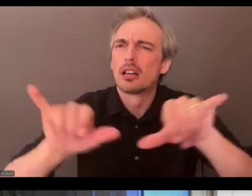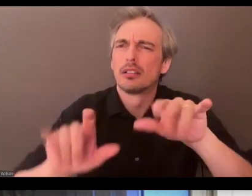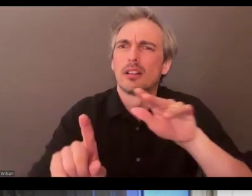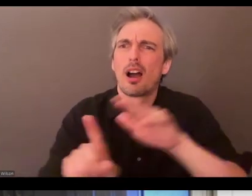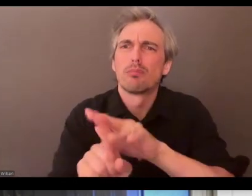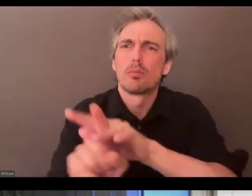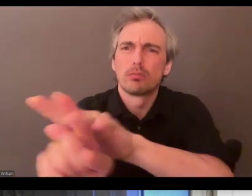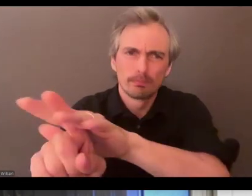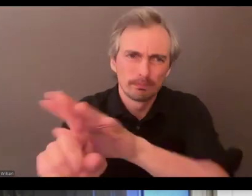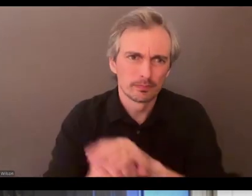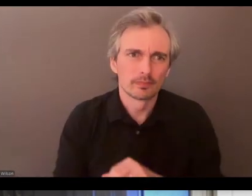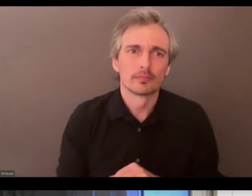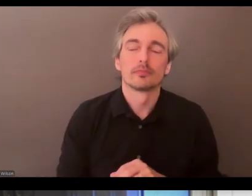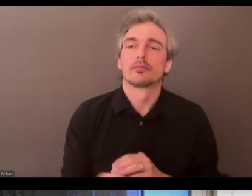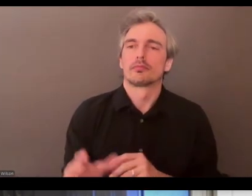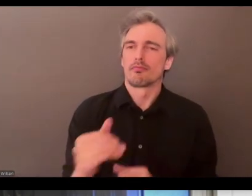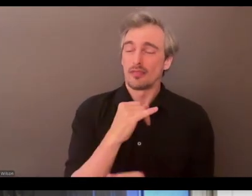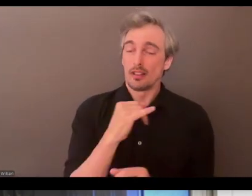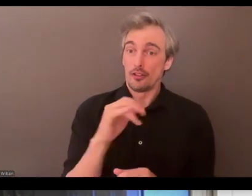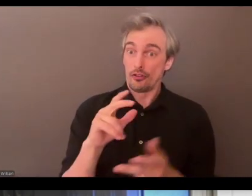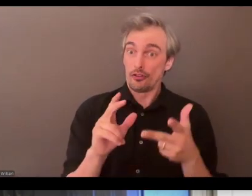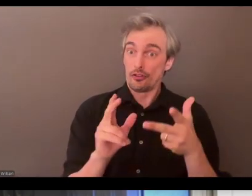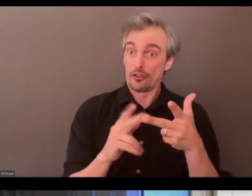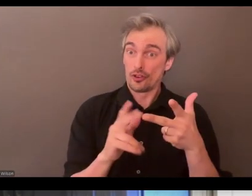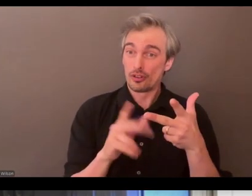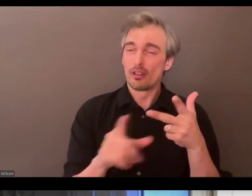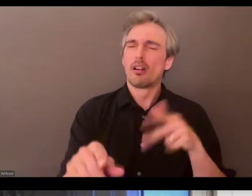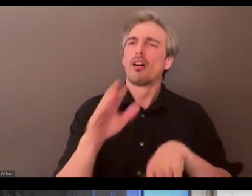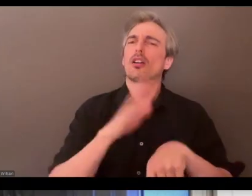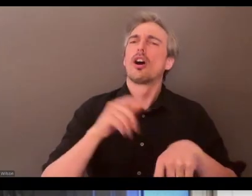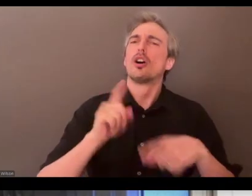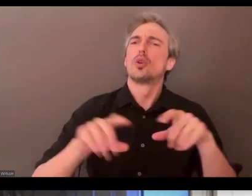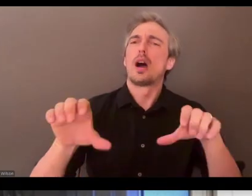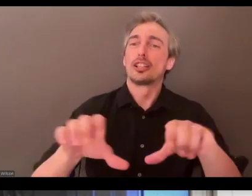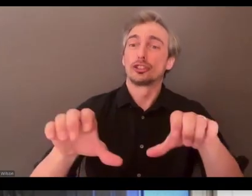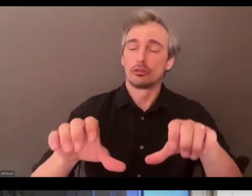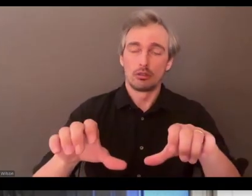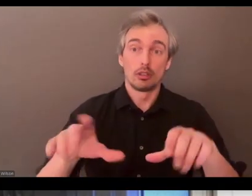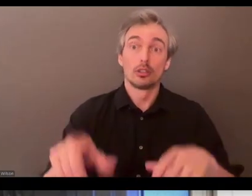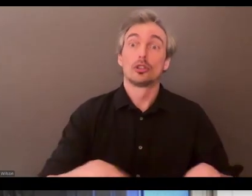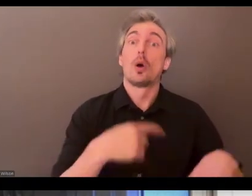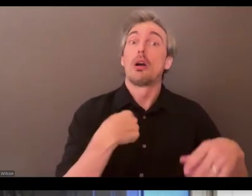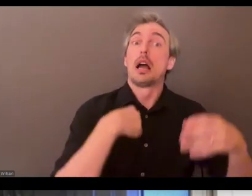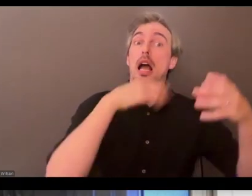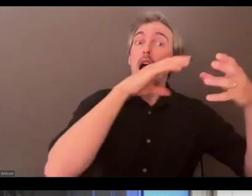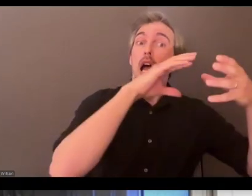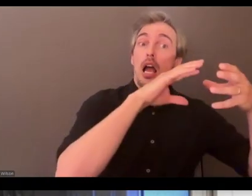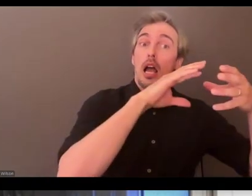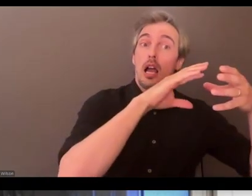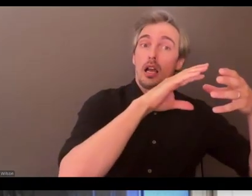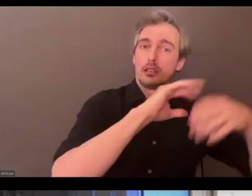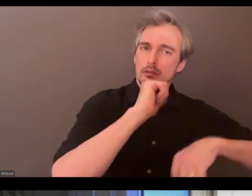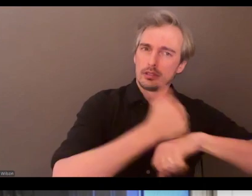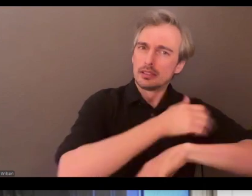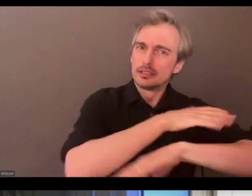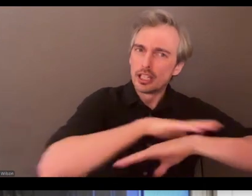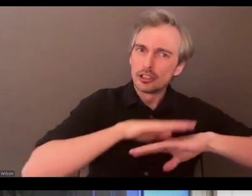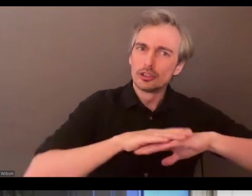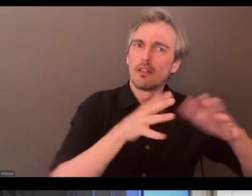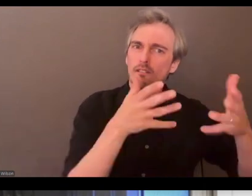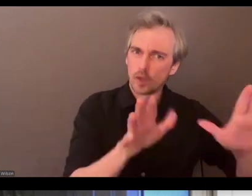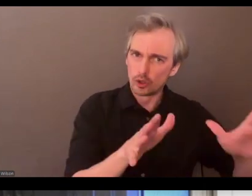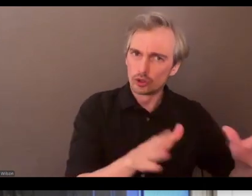この後、どんな決定を下すべきか？または、どんな行動が必要 か？解決策をいくつか考えておくことも忘れないでください。